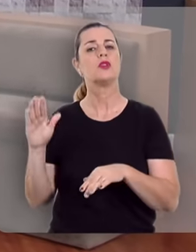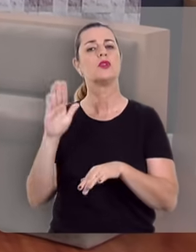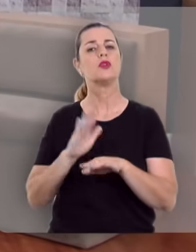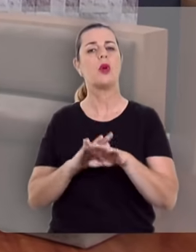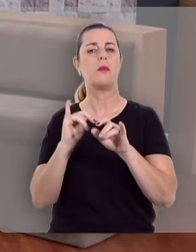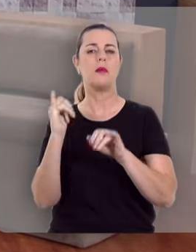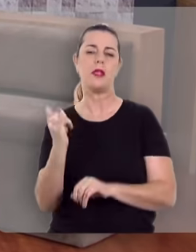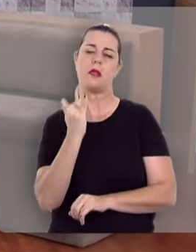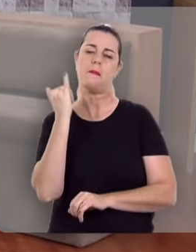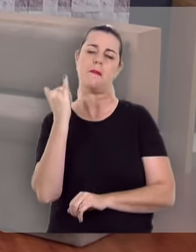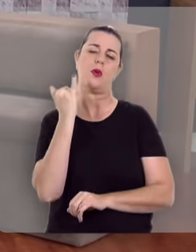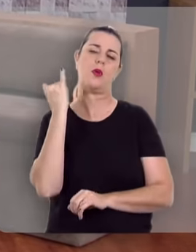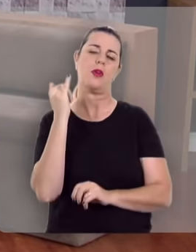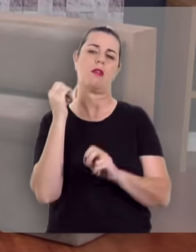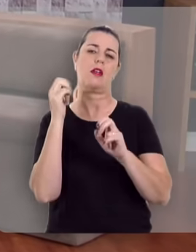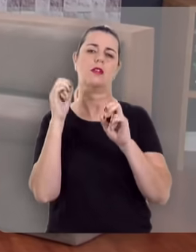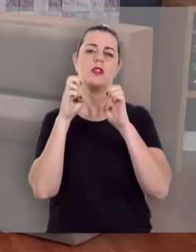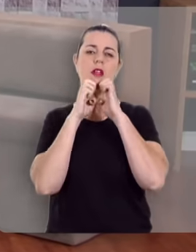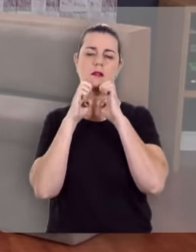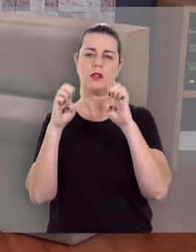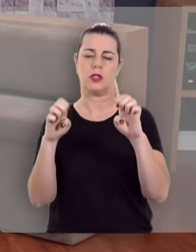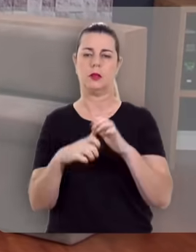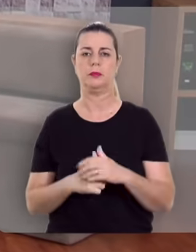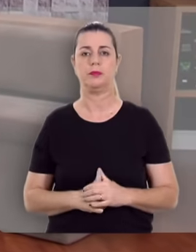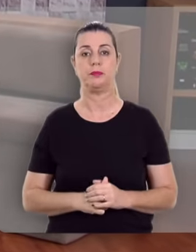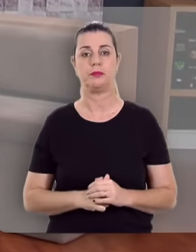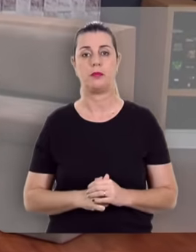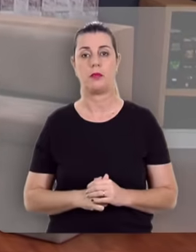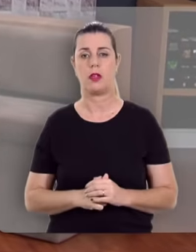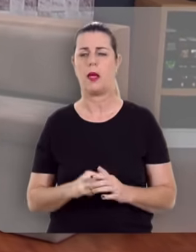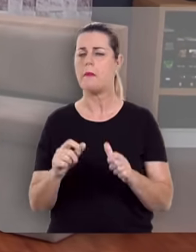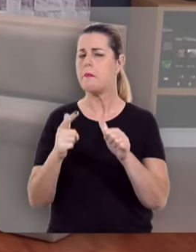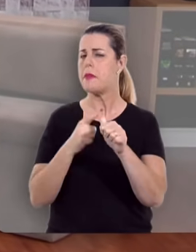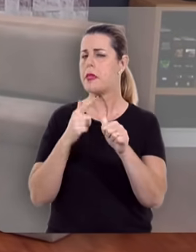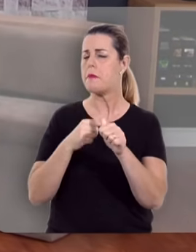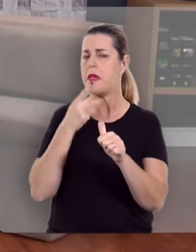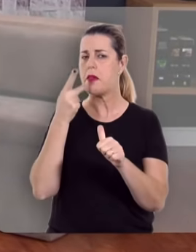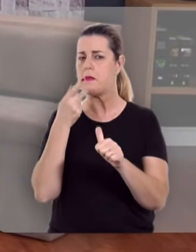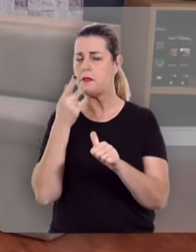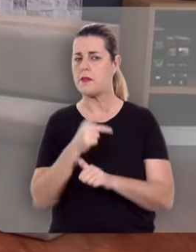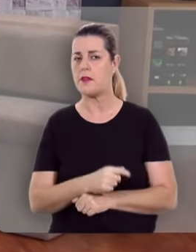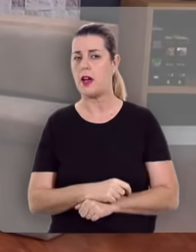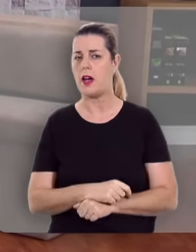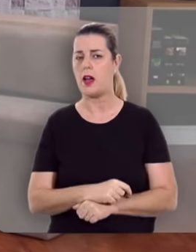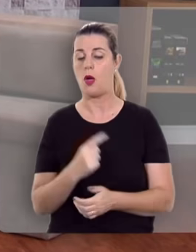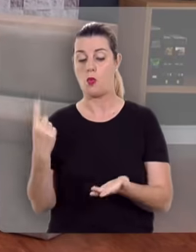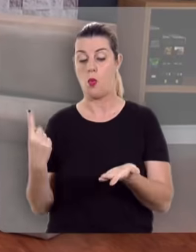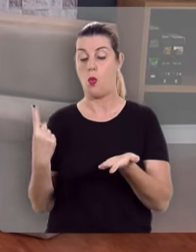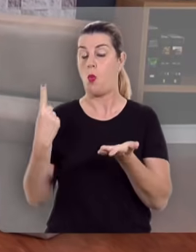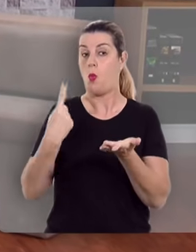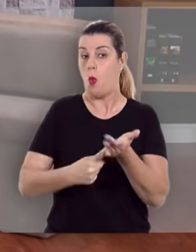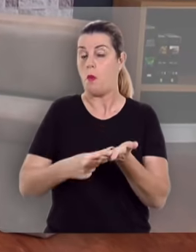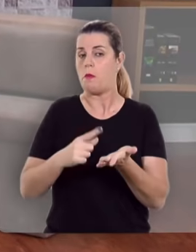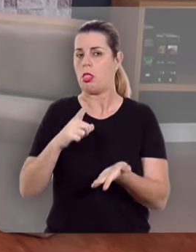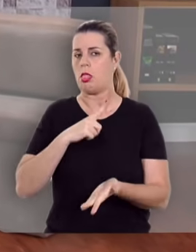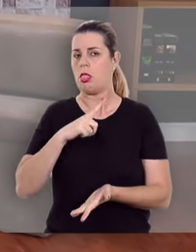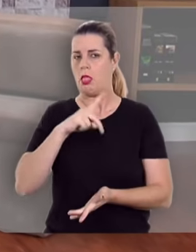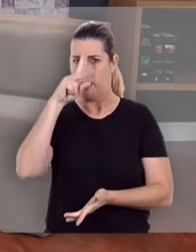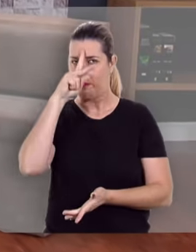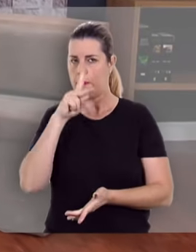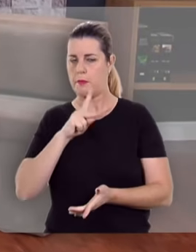a singularidade do evangelho e a primeira coisa que ele destaca é o compromisso que ele tem com